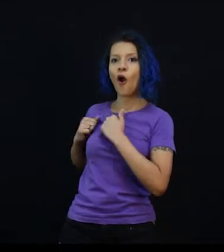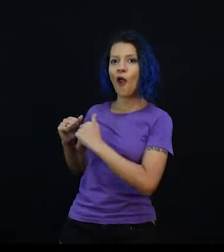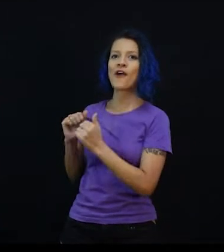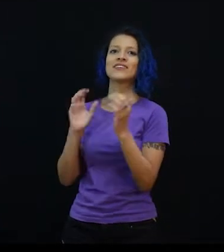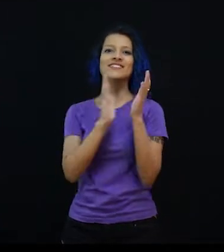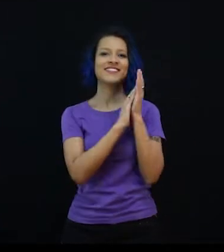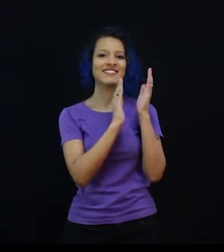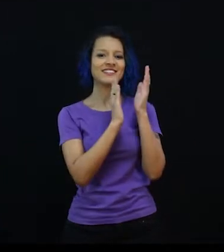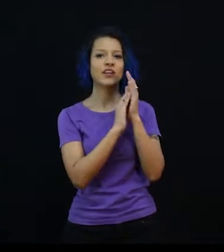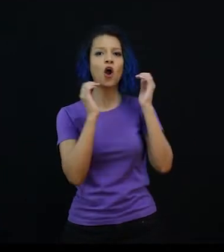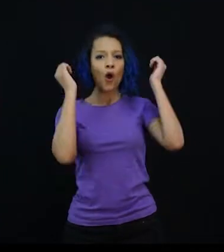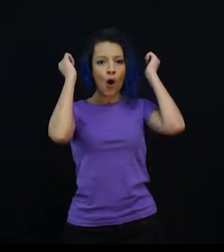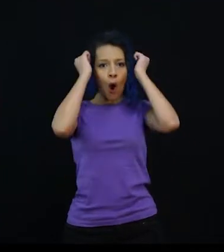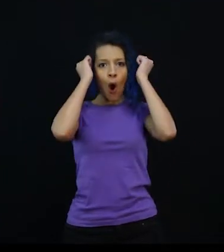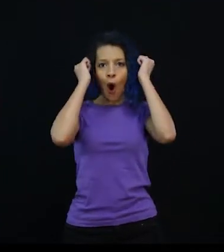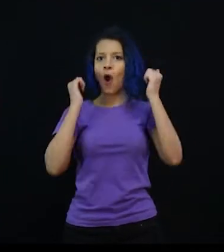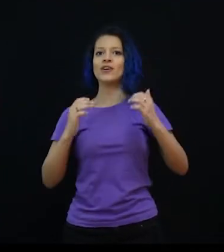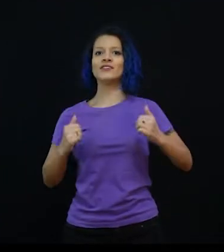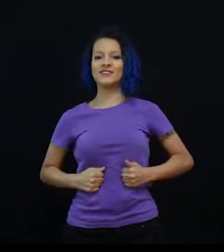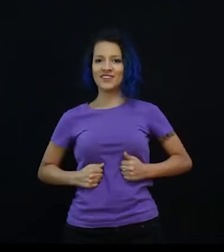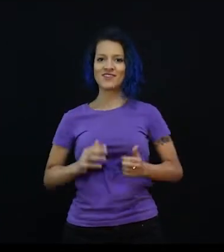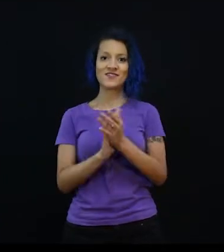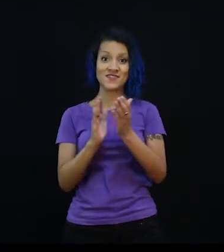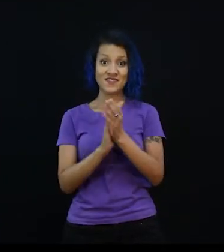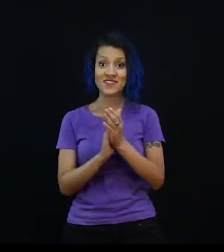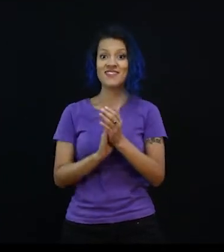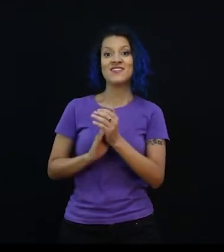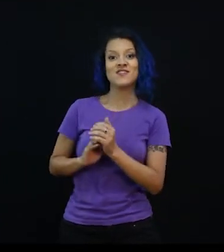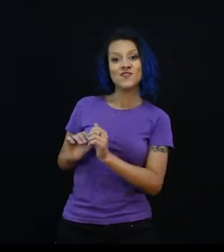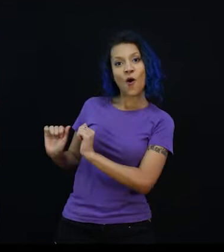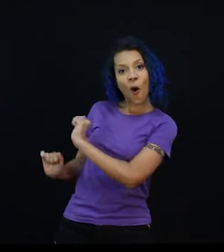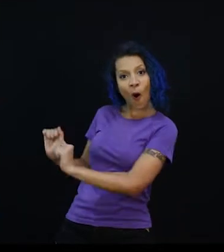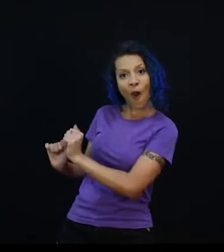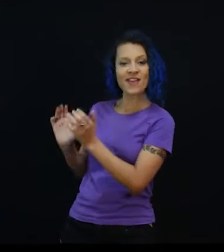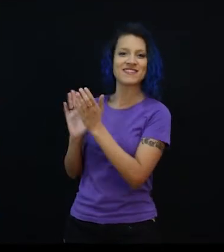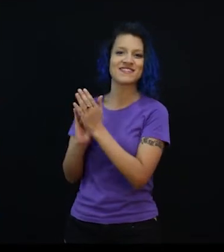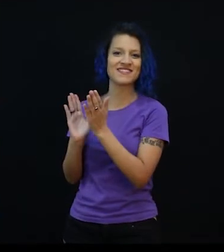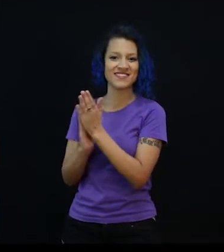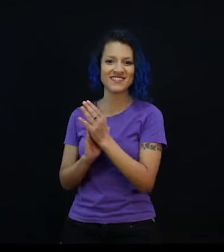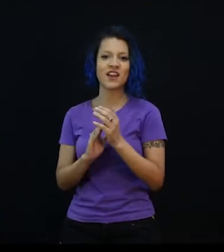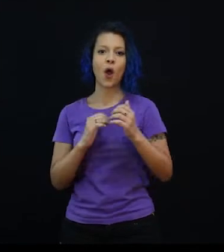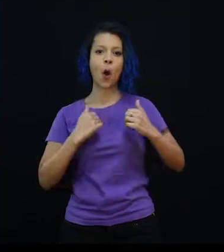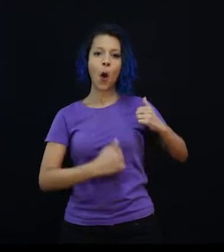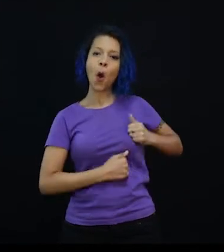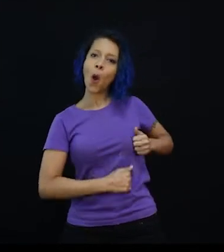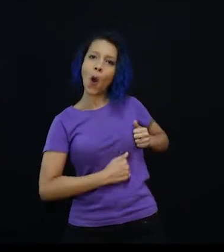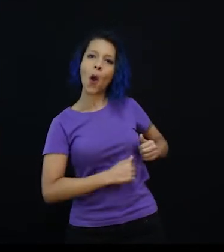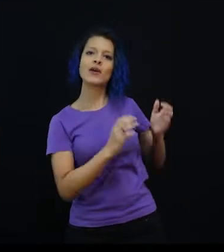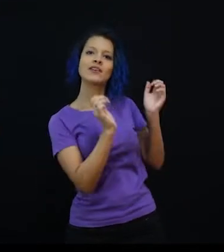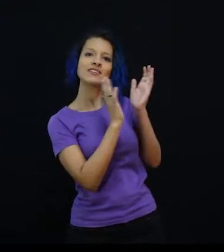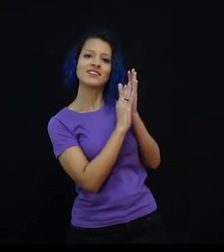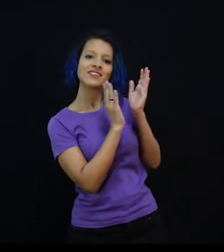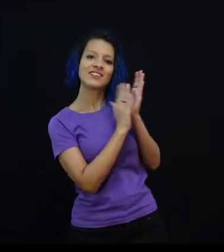Oin oin